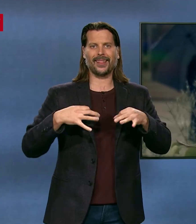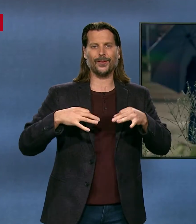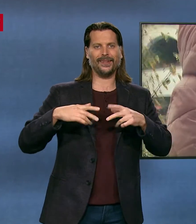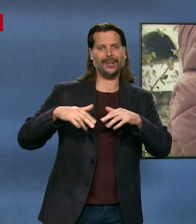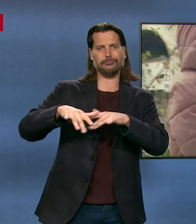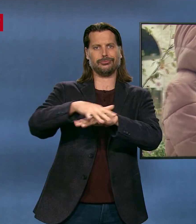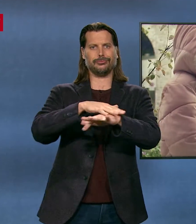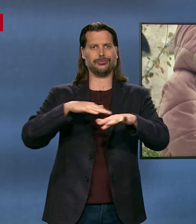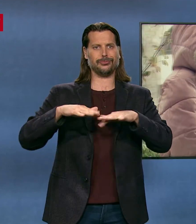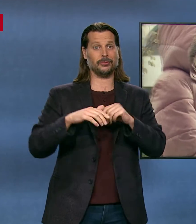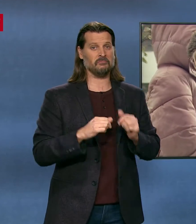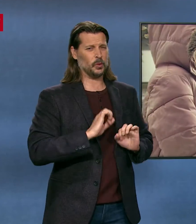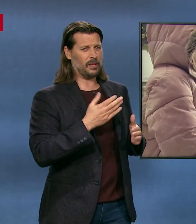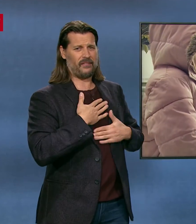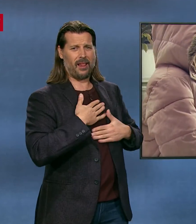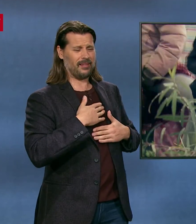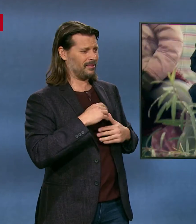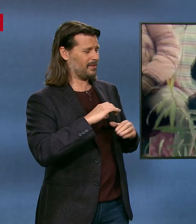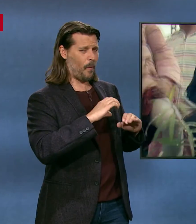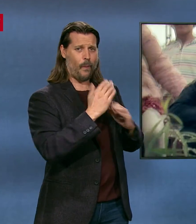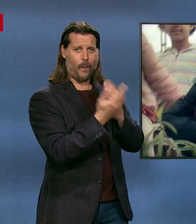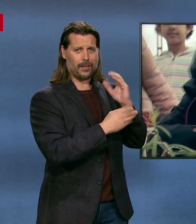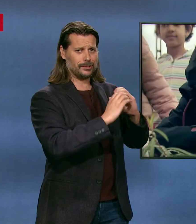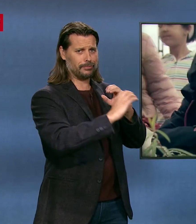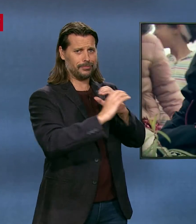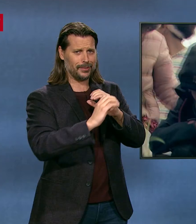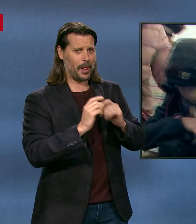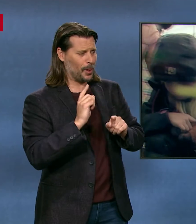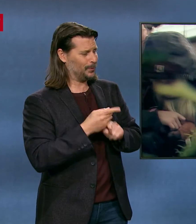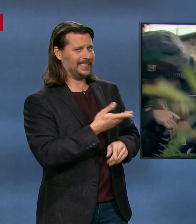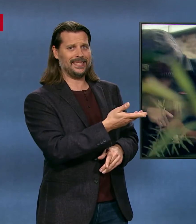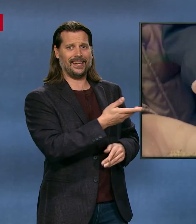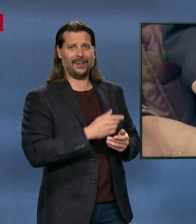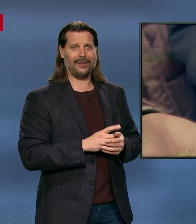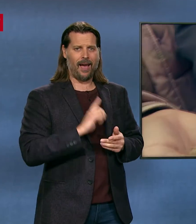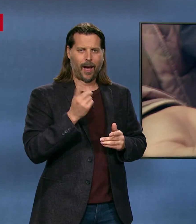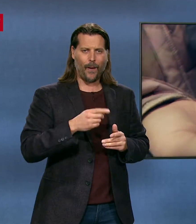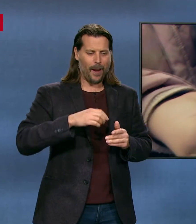Mir gefallen v.a. diese Holzstämme. Diese sind sehr lustig. Und das Sägemehl.